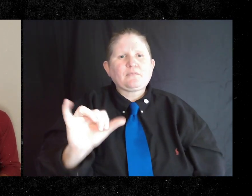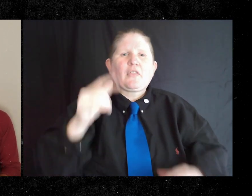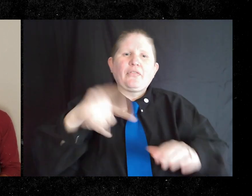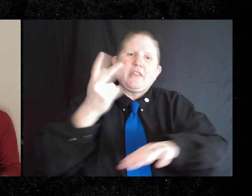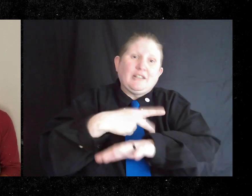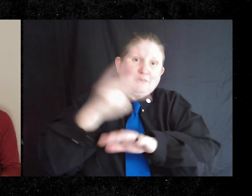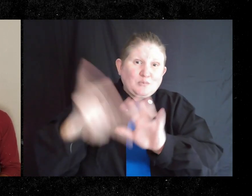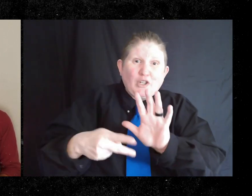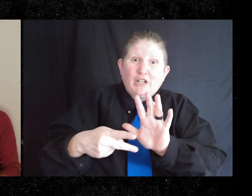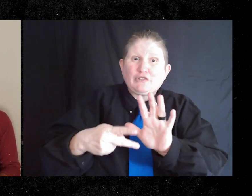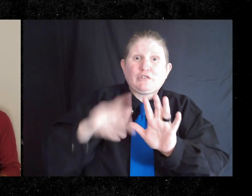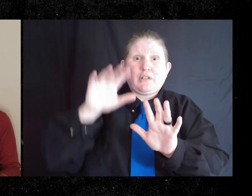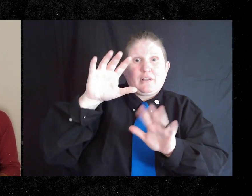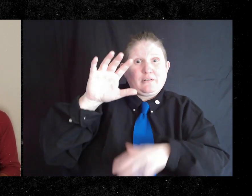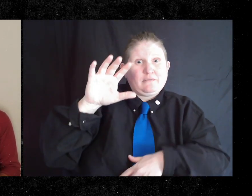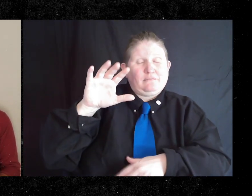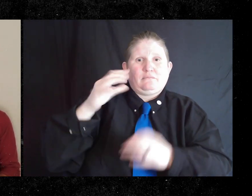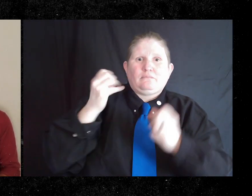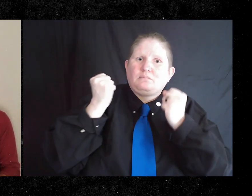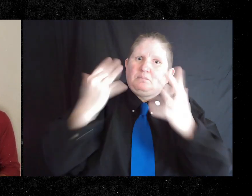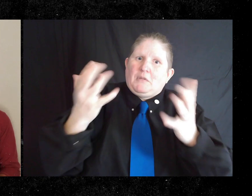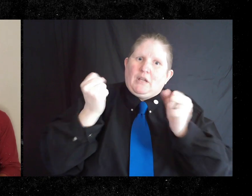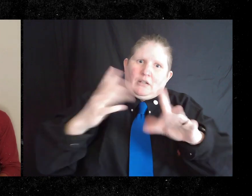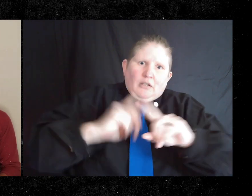Este proyecto ha sido un trabajo de amor de muchas manos,